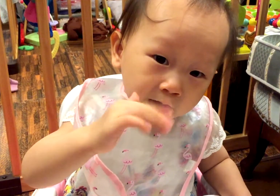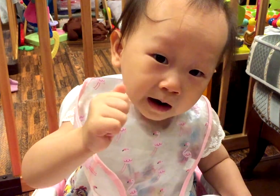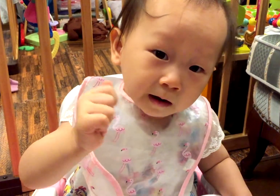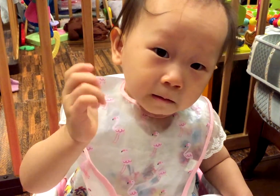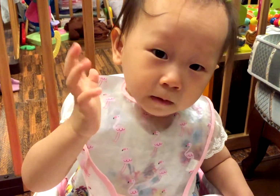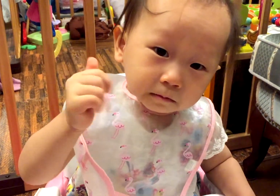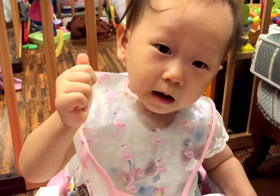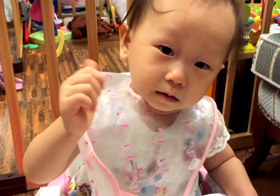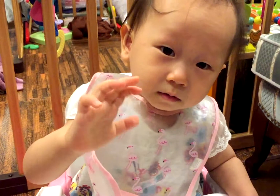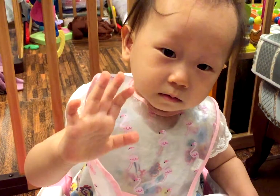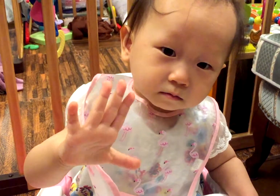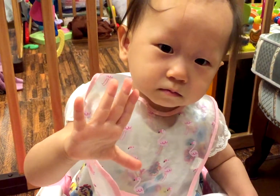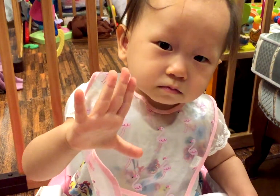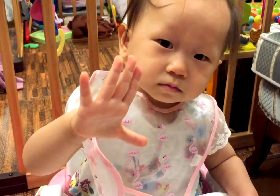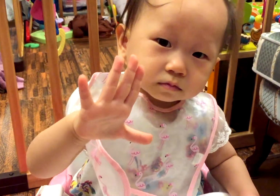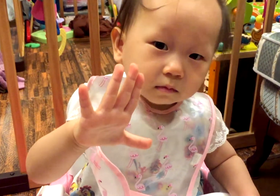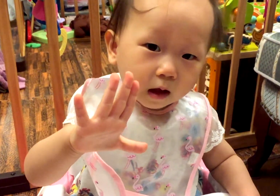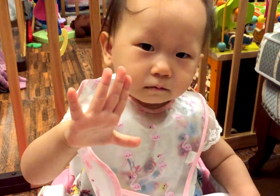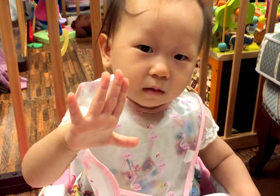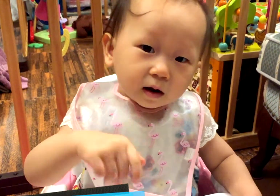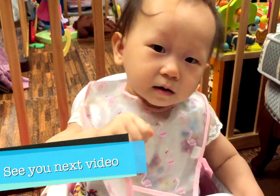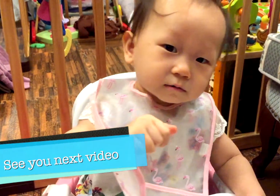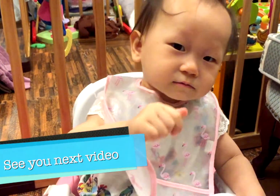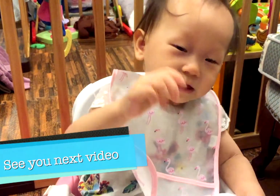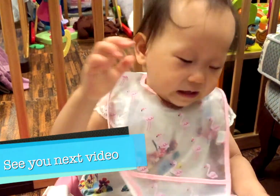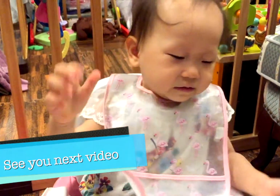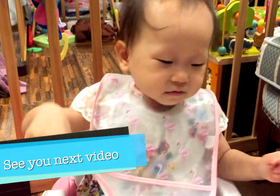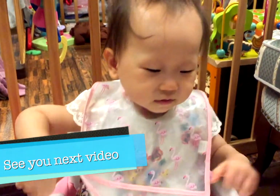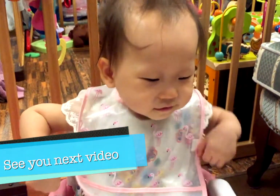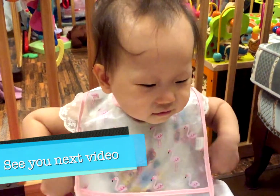ママ！マンゴー（サイン） マンゴー？ イェス！